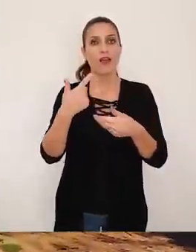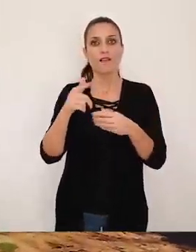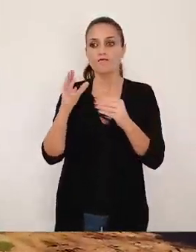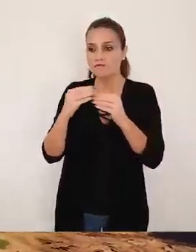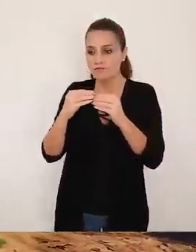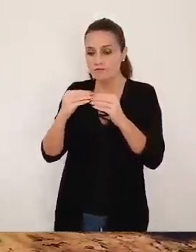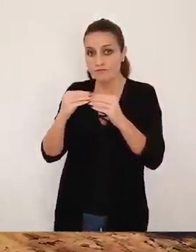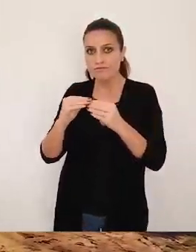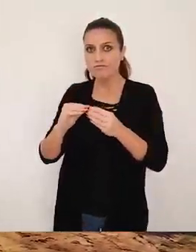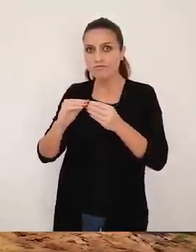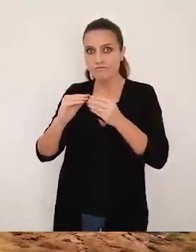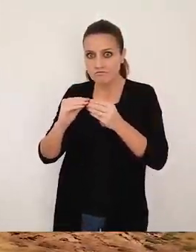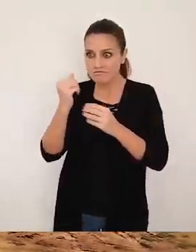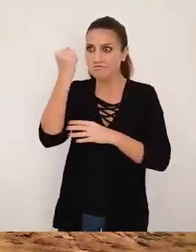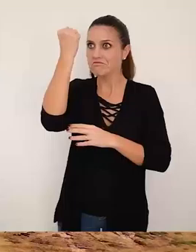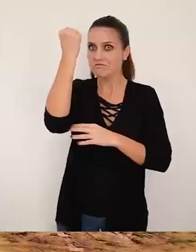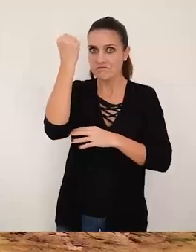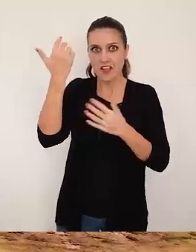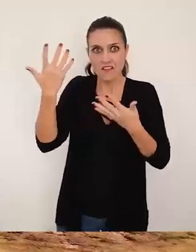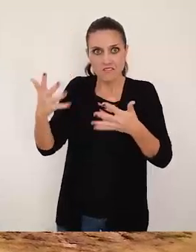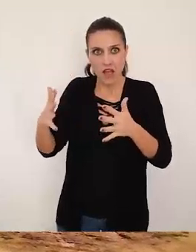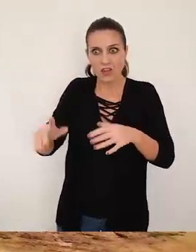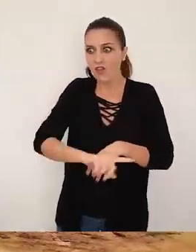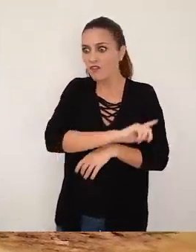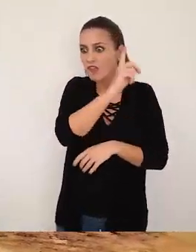opere imponenti giunte fino alla nostra era.